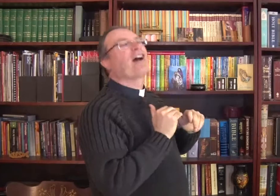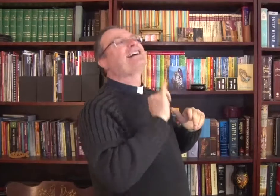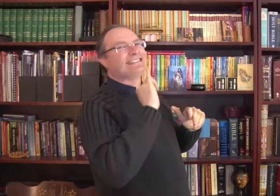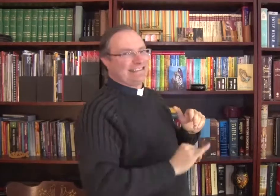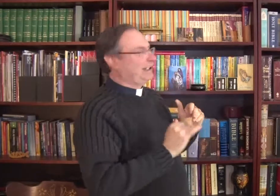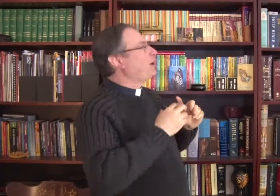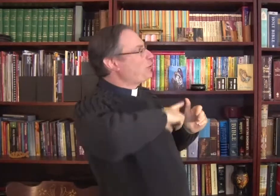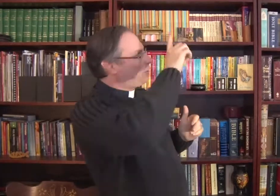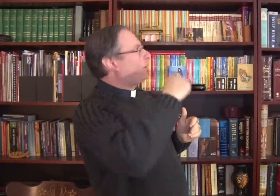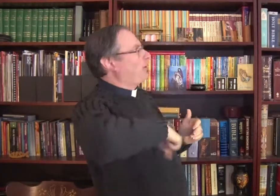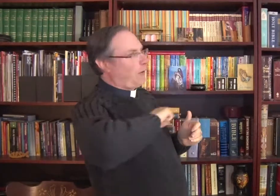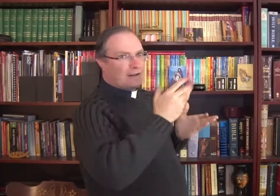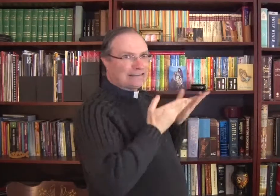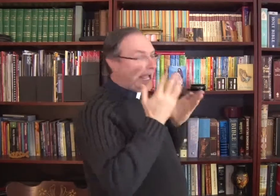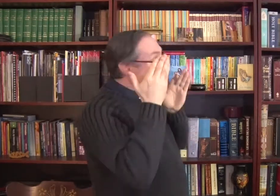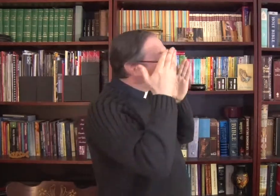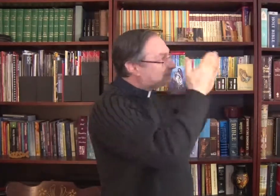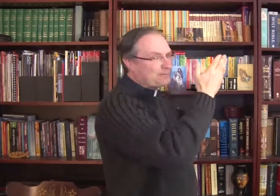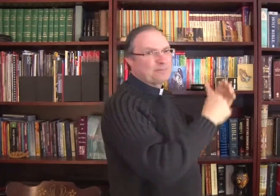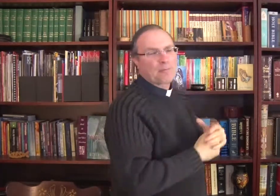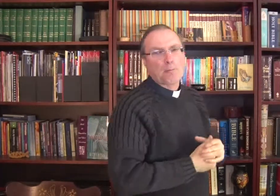c’est Dieu qu’on sert.